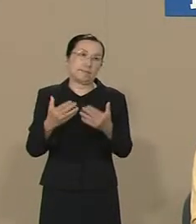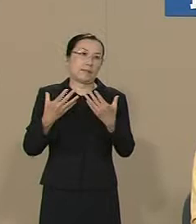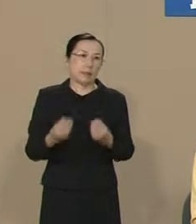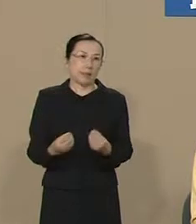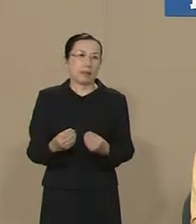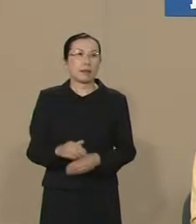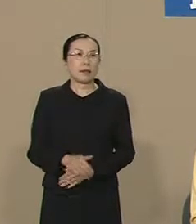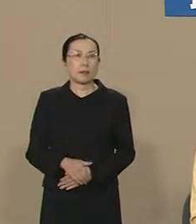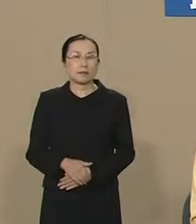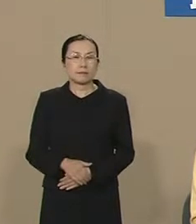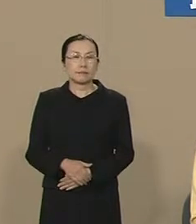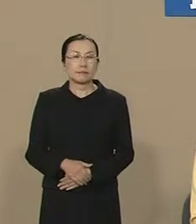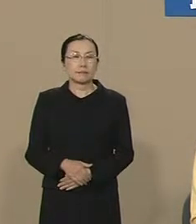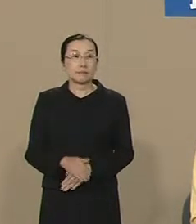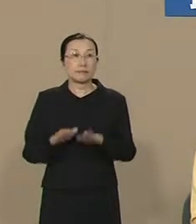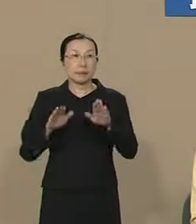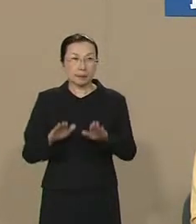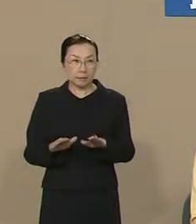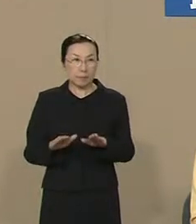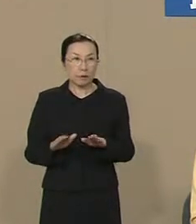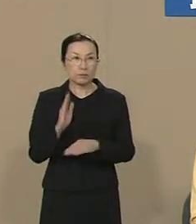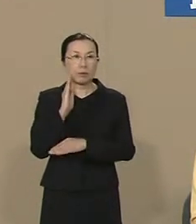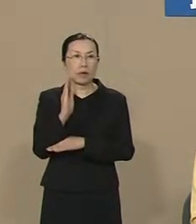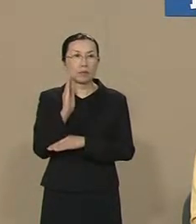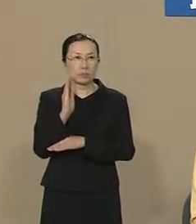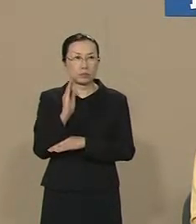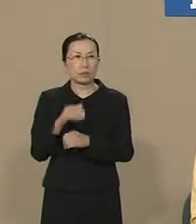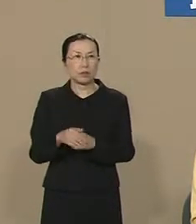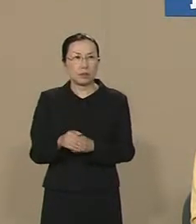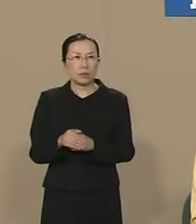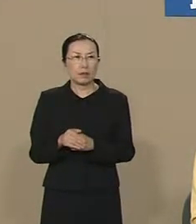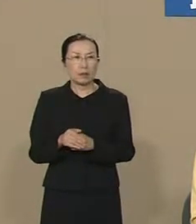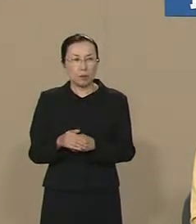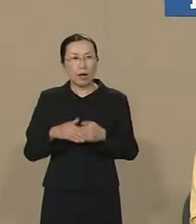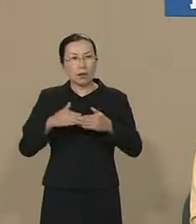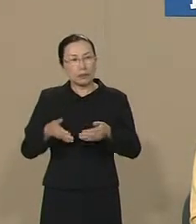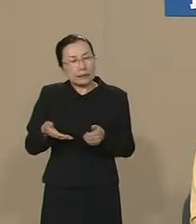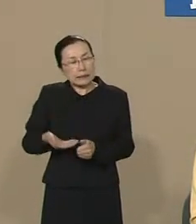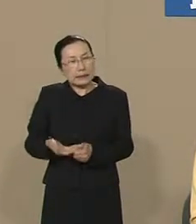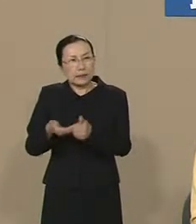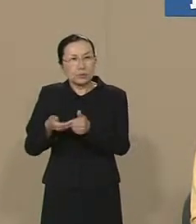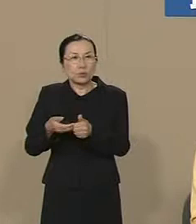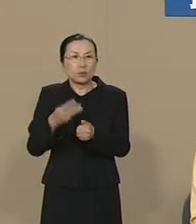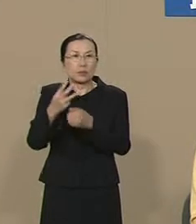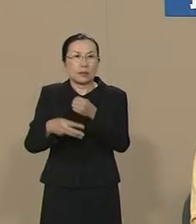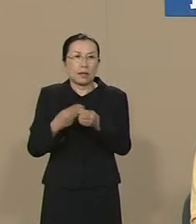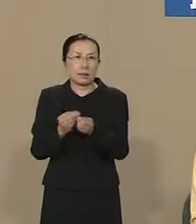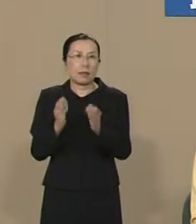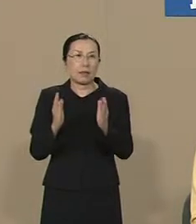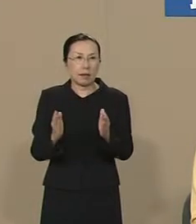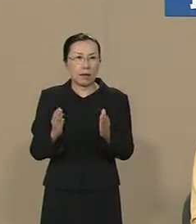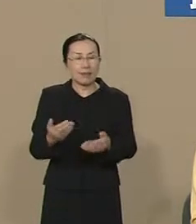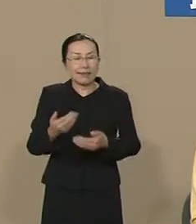今の政府は､育休３年､ ３年間抱っこし放題など､